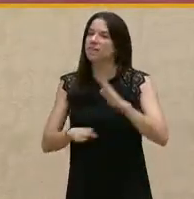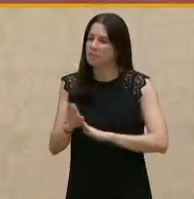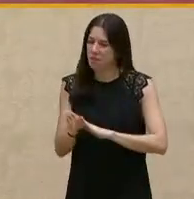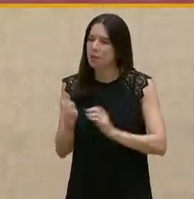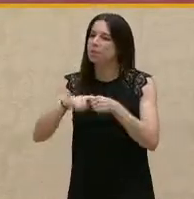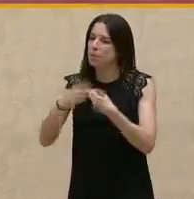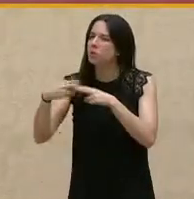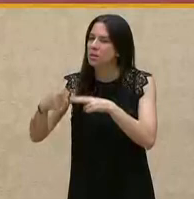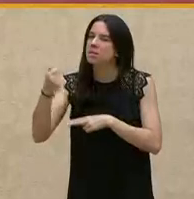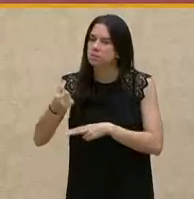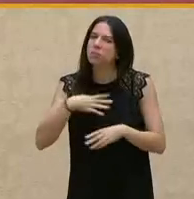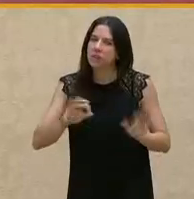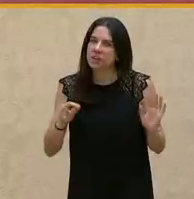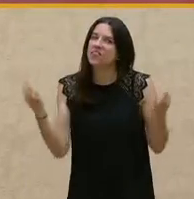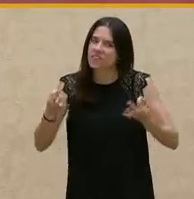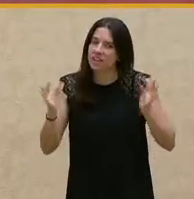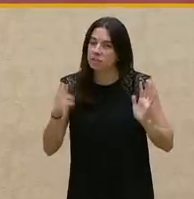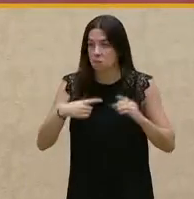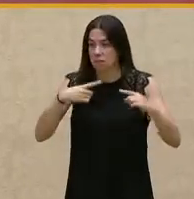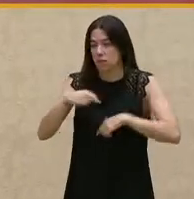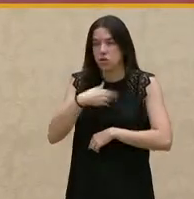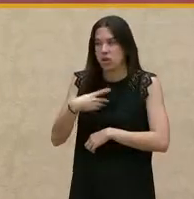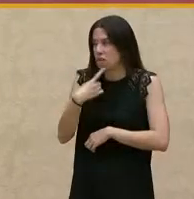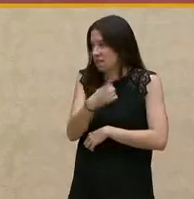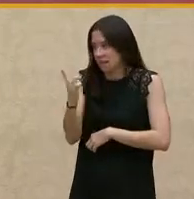Eso es un mensaje que creo que tiene que llegar a los partidos políticos porque nadie